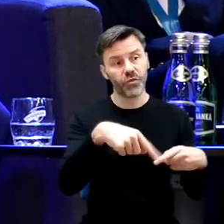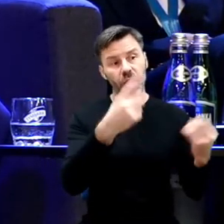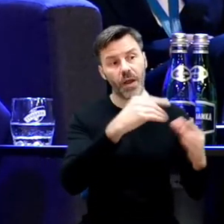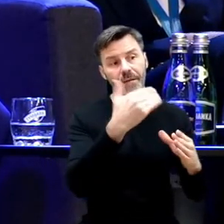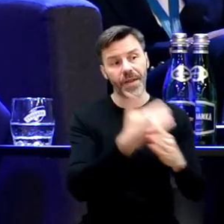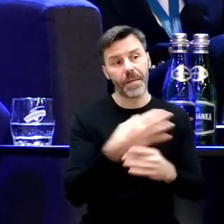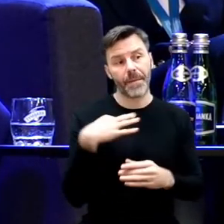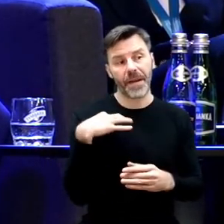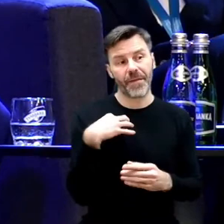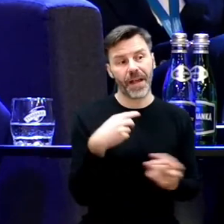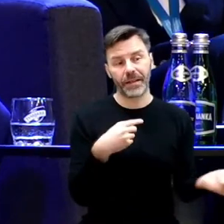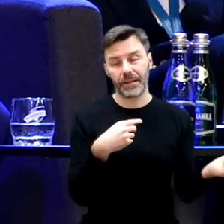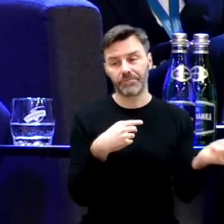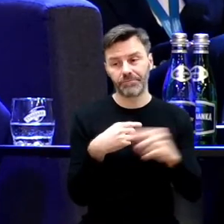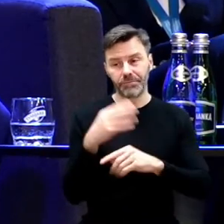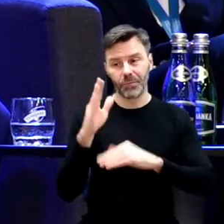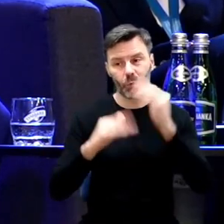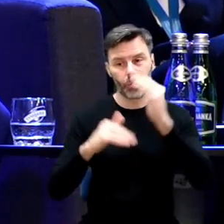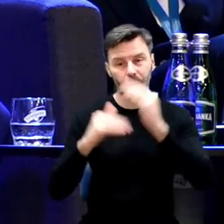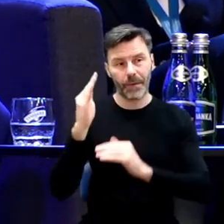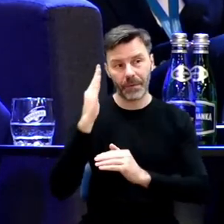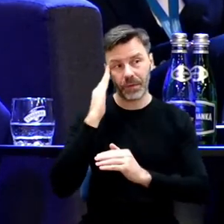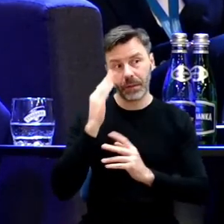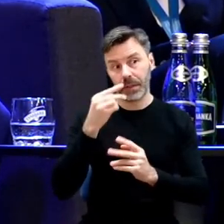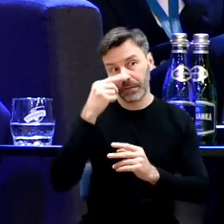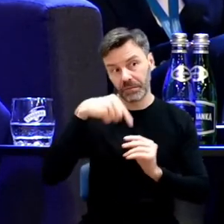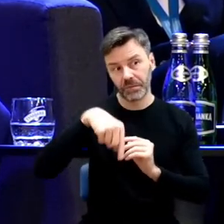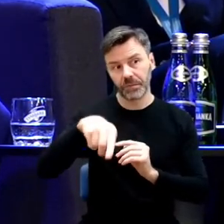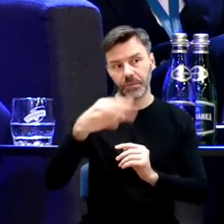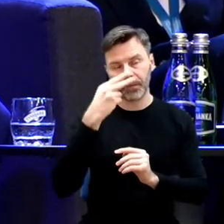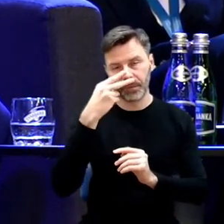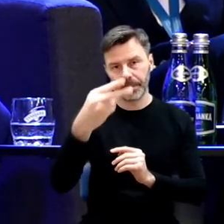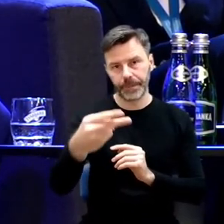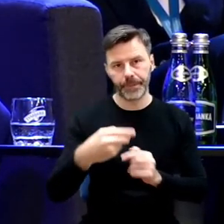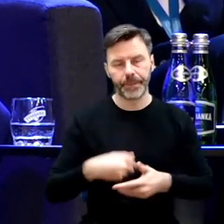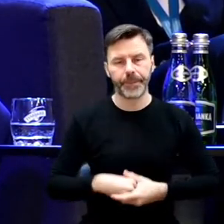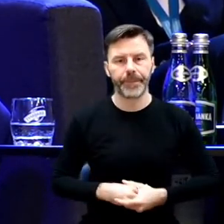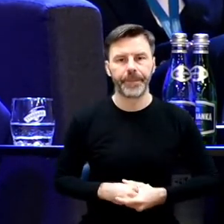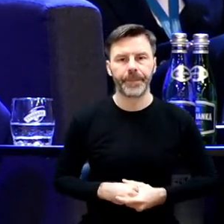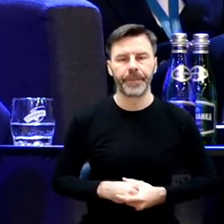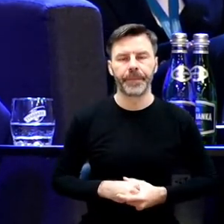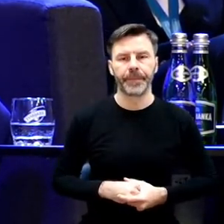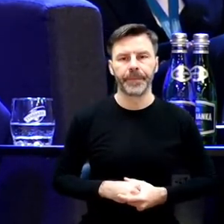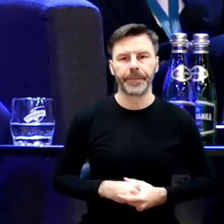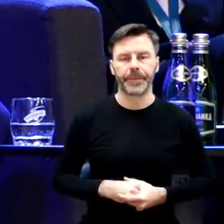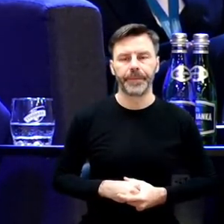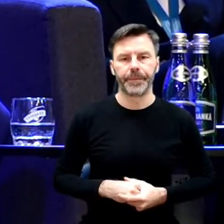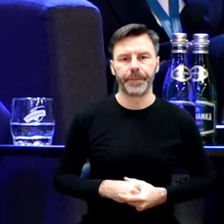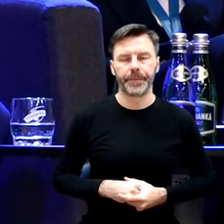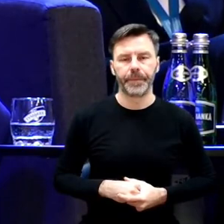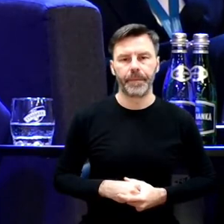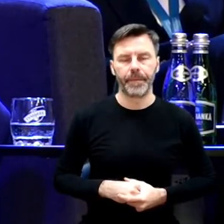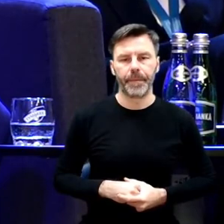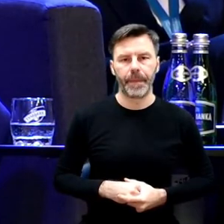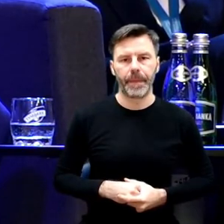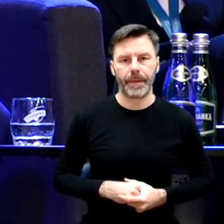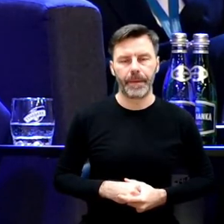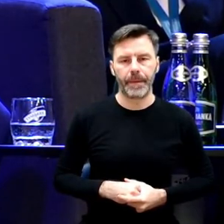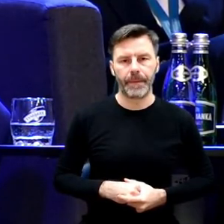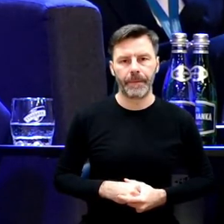W każdym bądź razie to nasze budowanie od kilku lat jest i nie tylko budowanie,